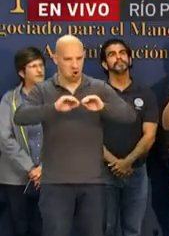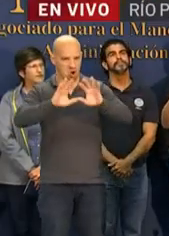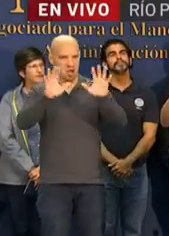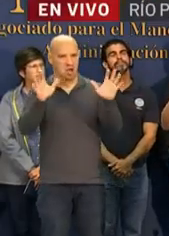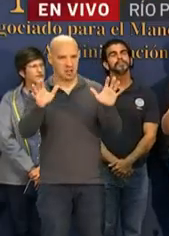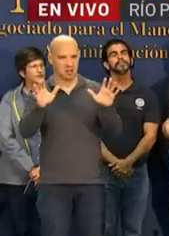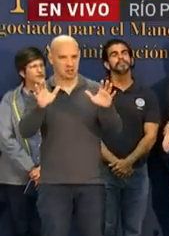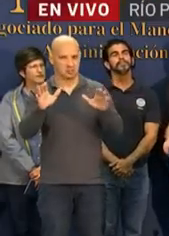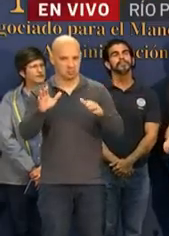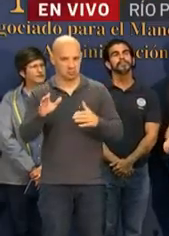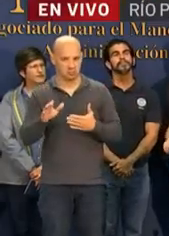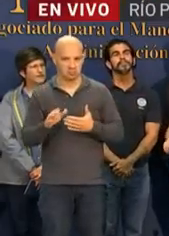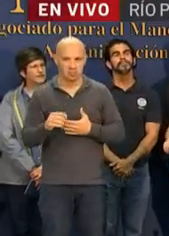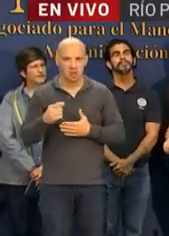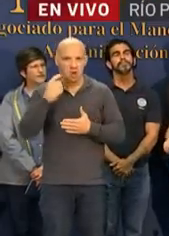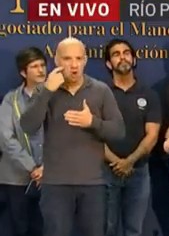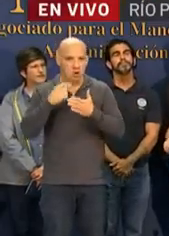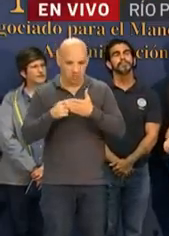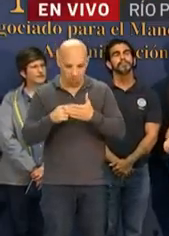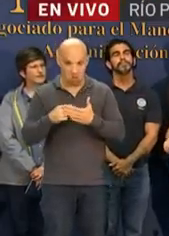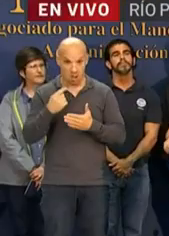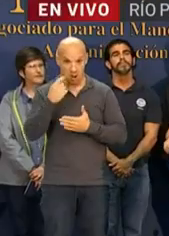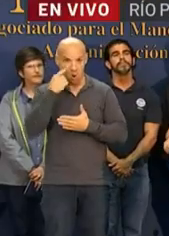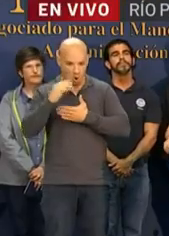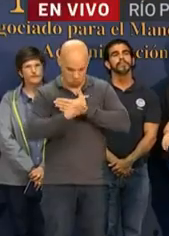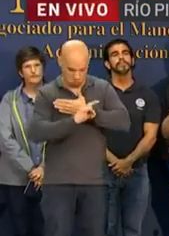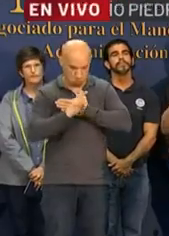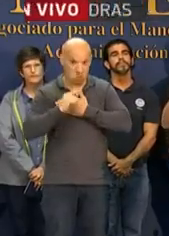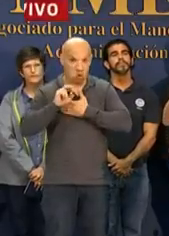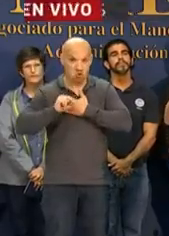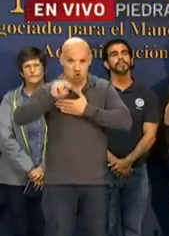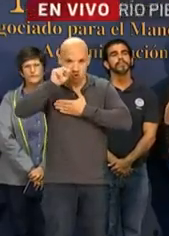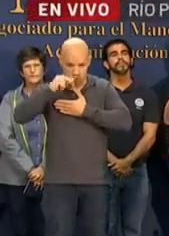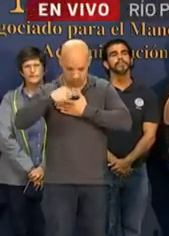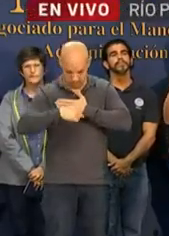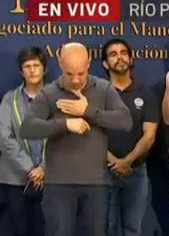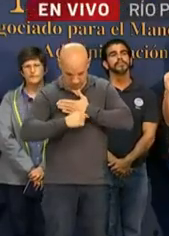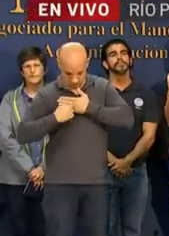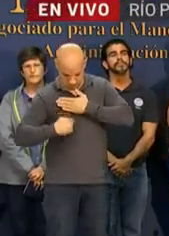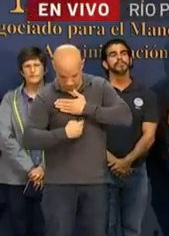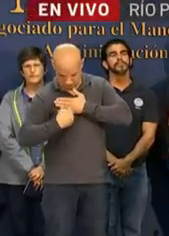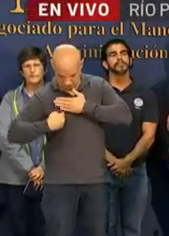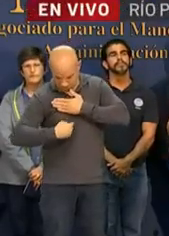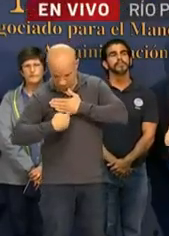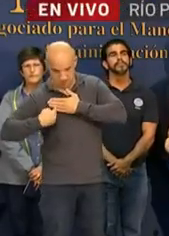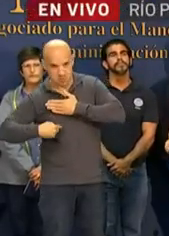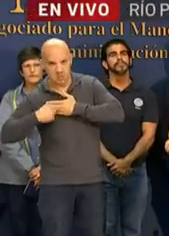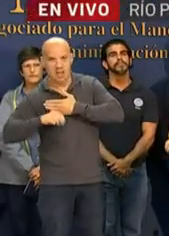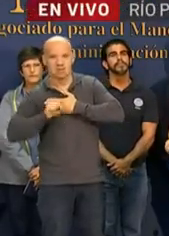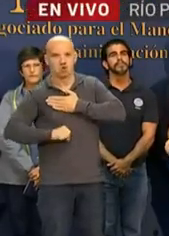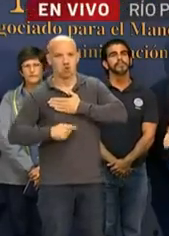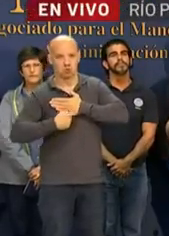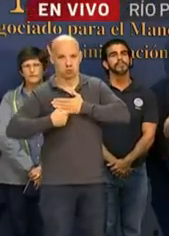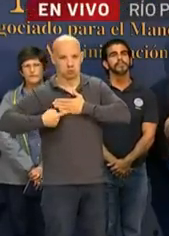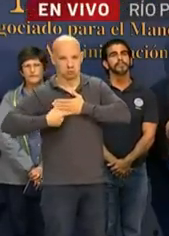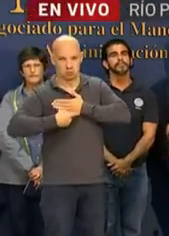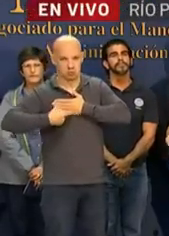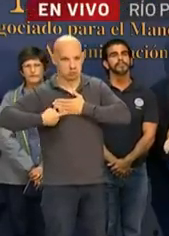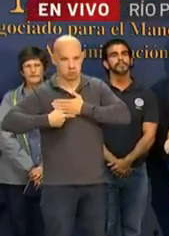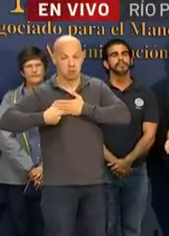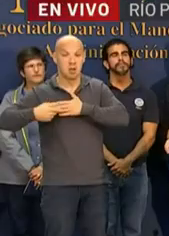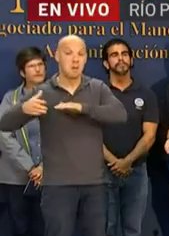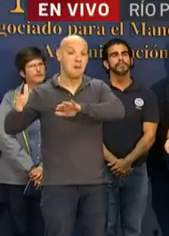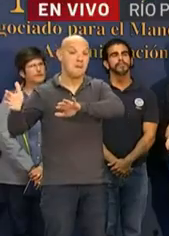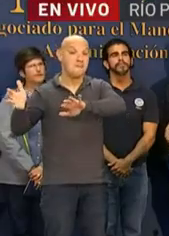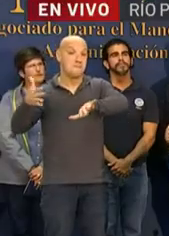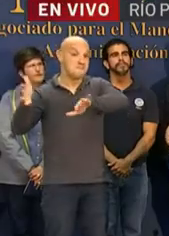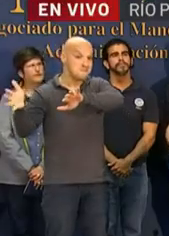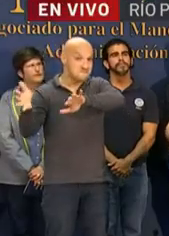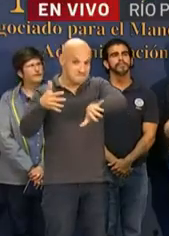SERÁ EL IMPACTO DE LLUVIA?